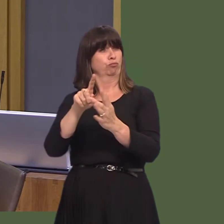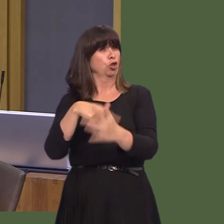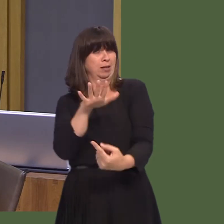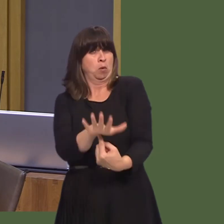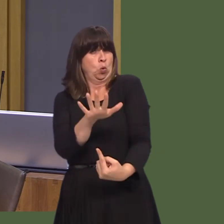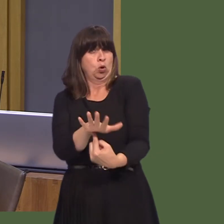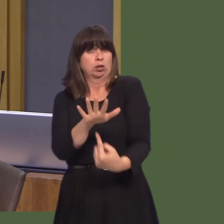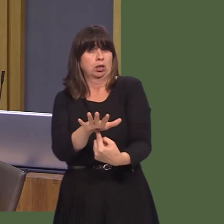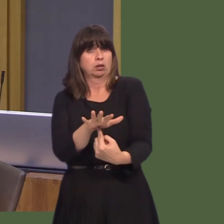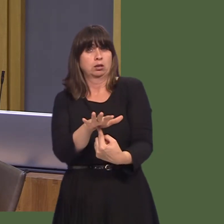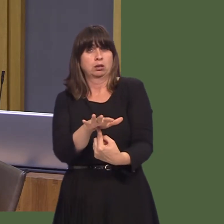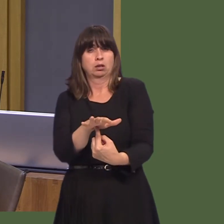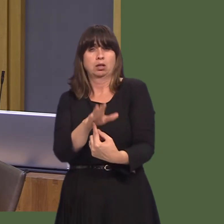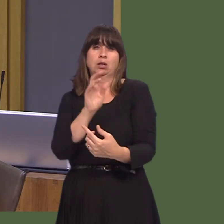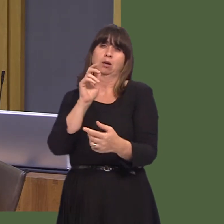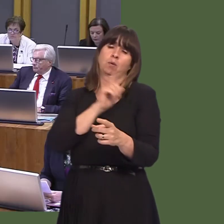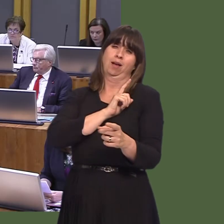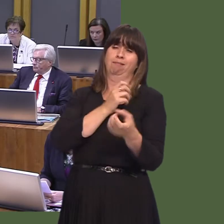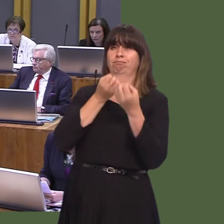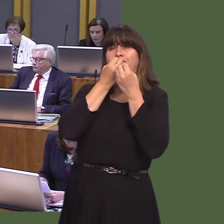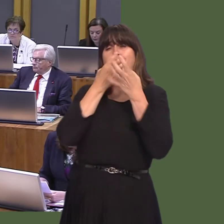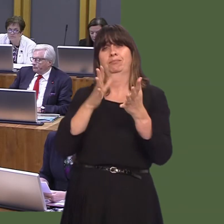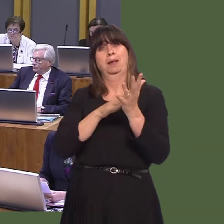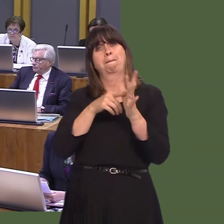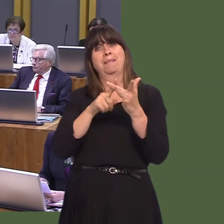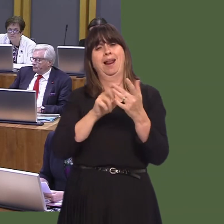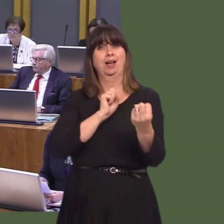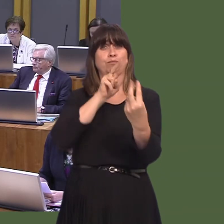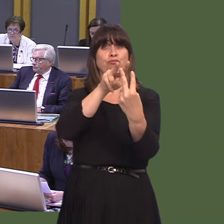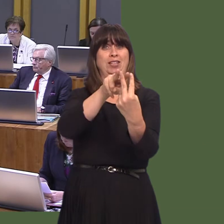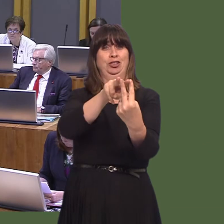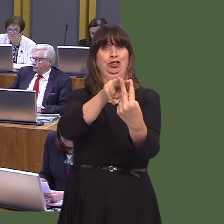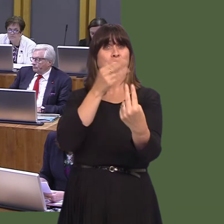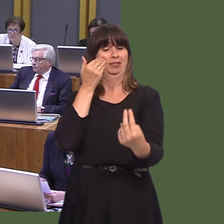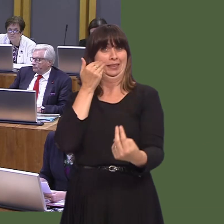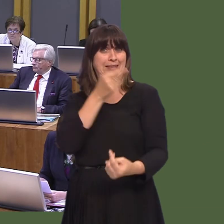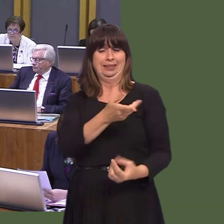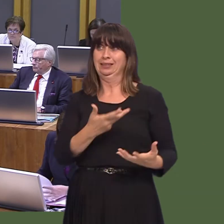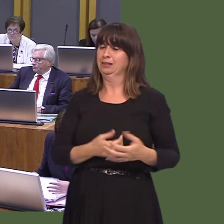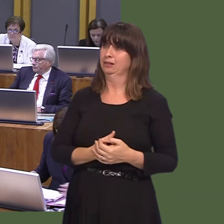Carwyn Jones AM: Rydym wastad, wrth gwrs, yn edrych i fuddosoddi, pan mae'r arian ar gael, mewn prosiectau treftadaeth sydd yn bwysig.